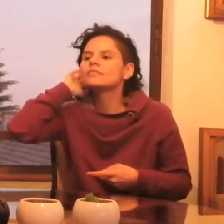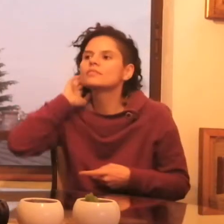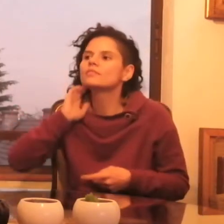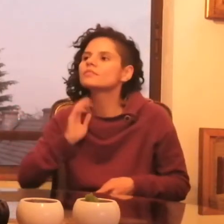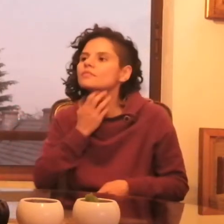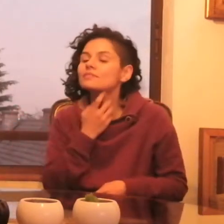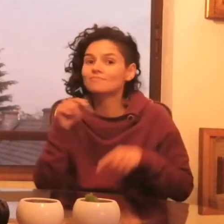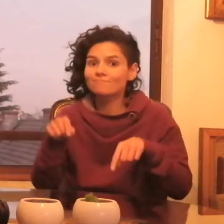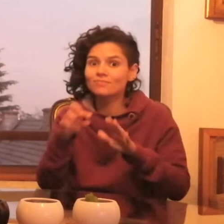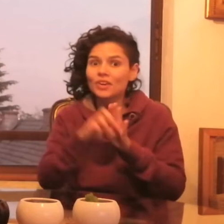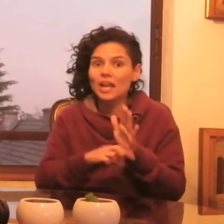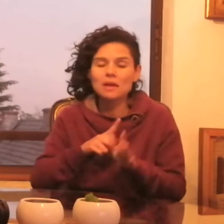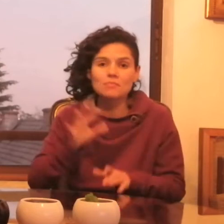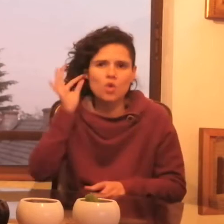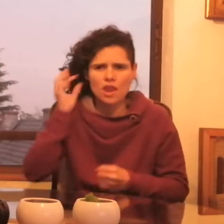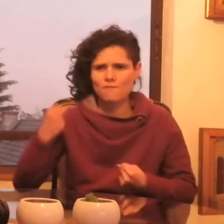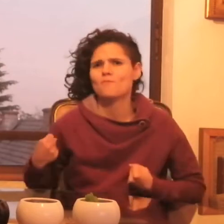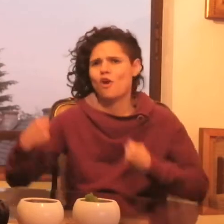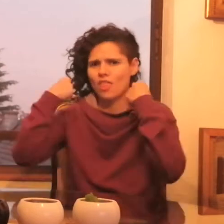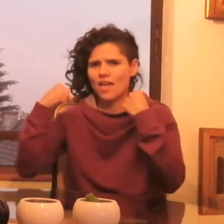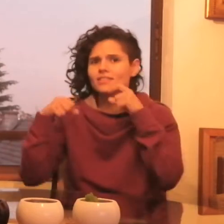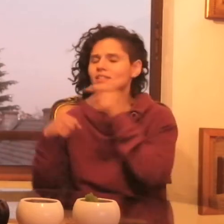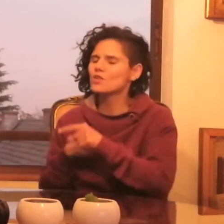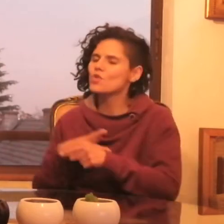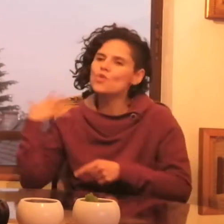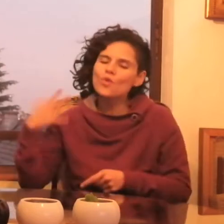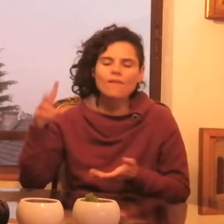le viene al callo porque es una mujer con demasiado power